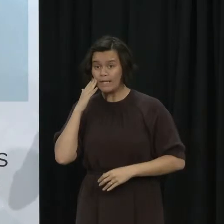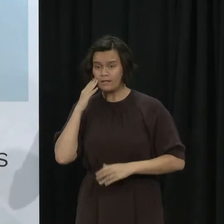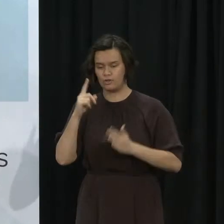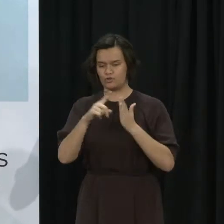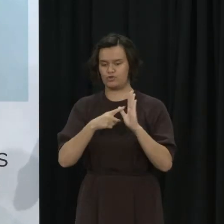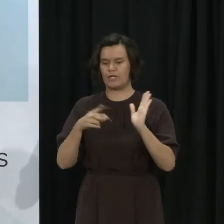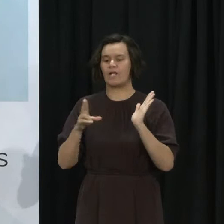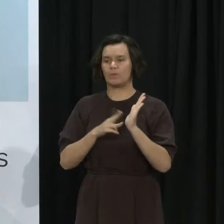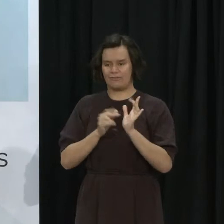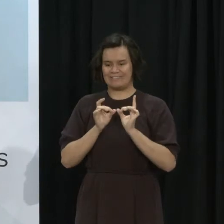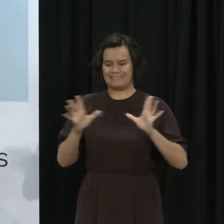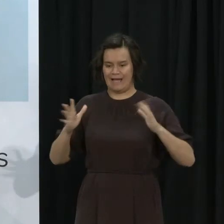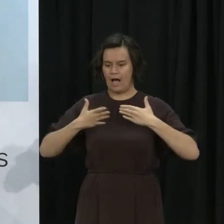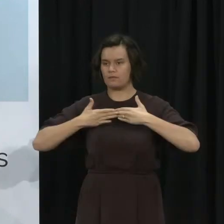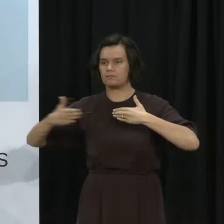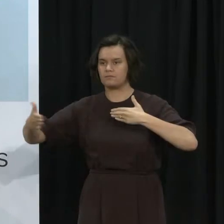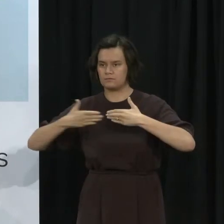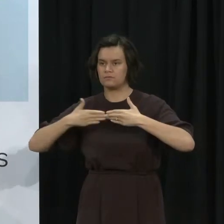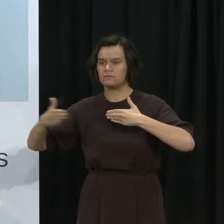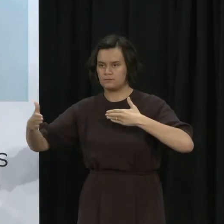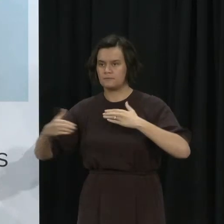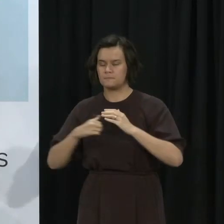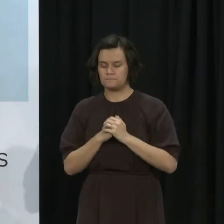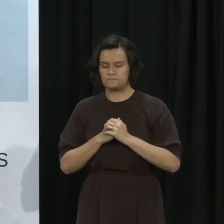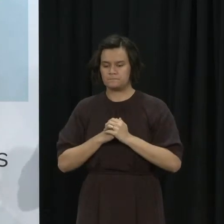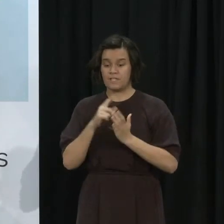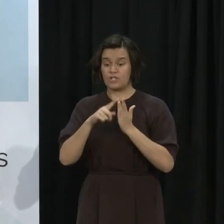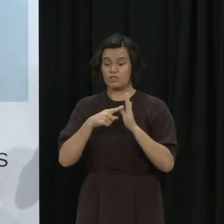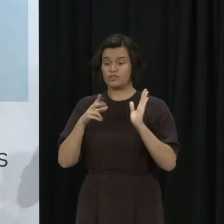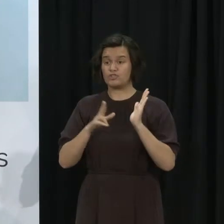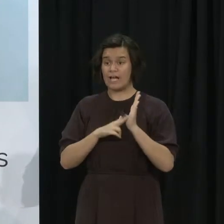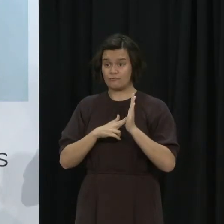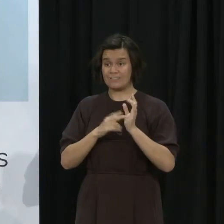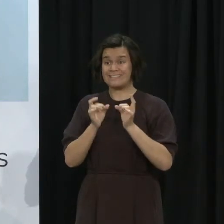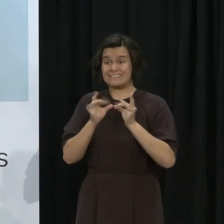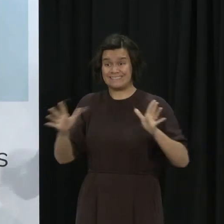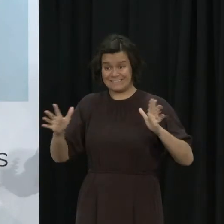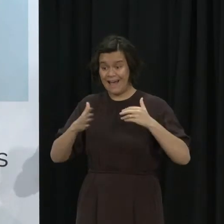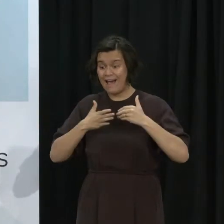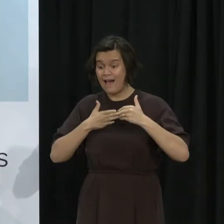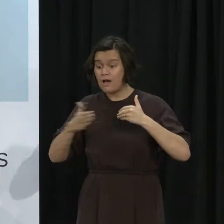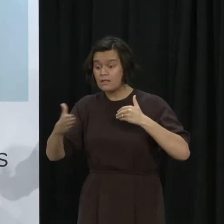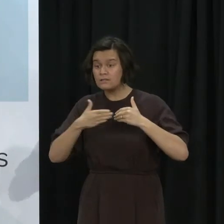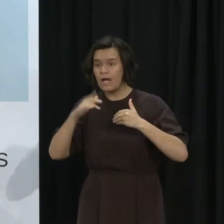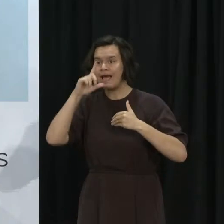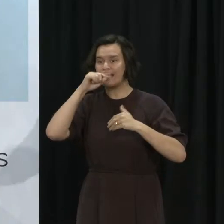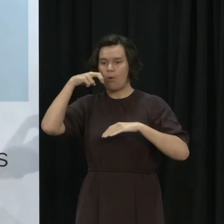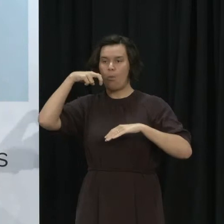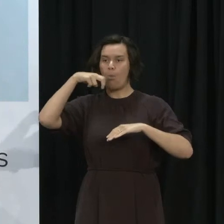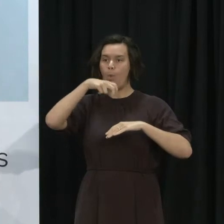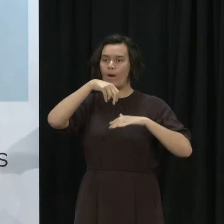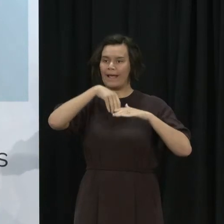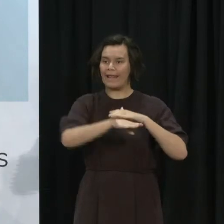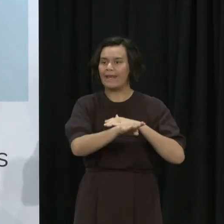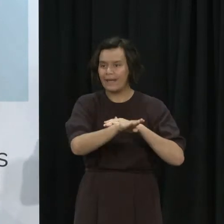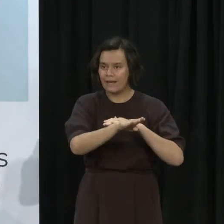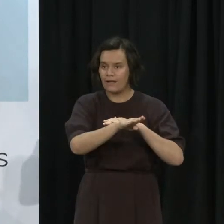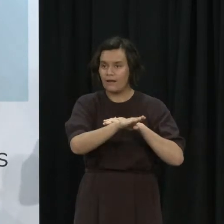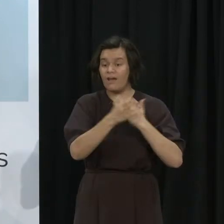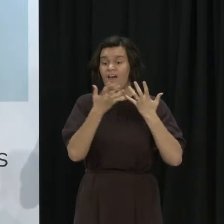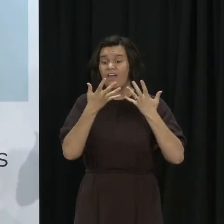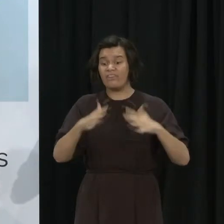katoatia i tenei wa. Ka poto